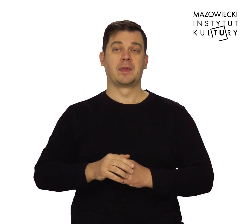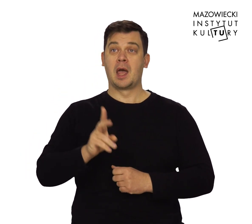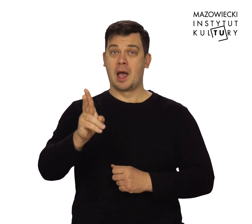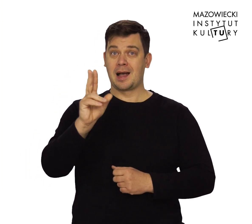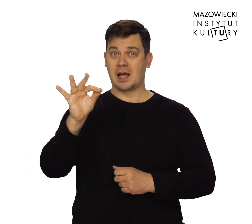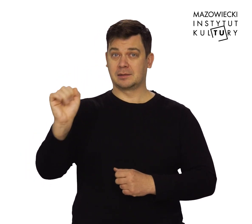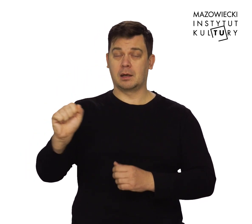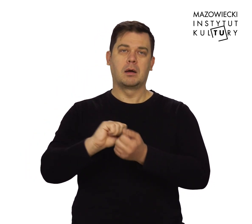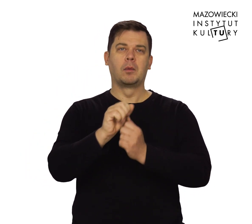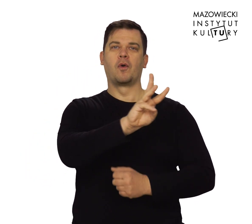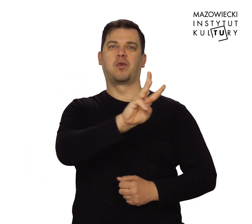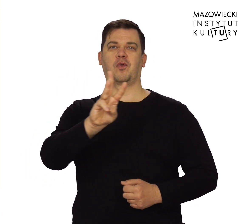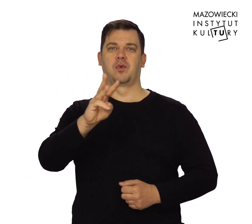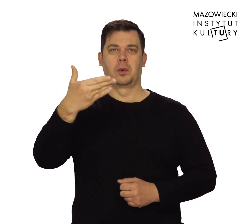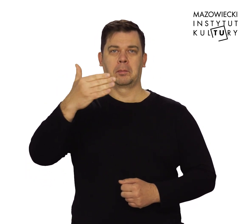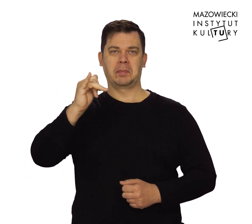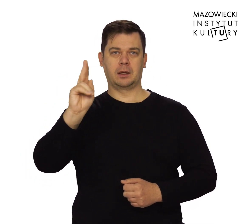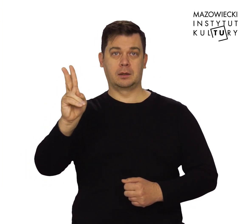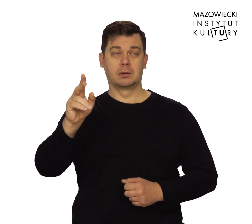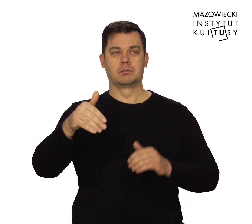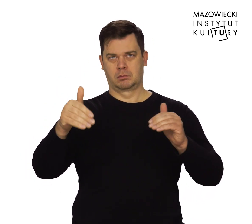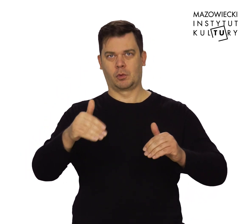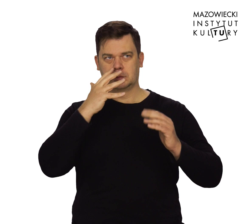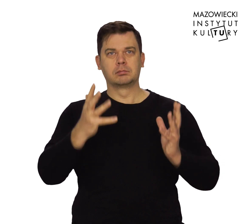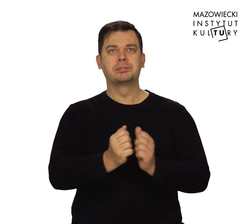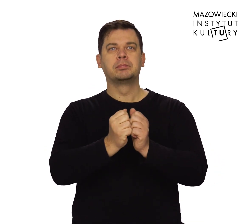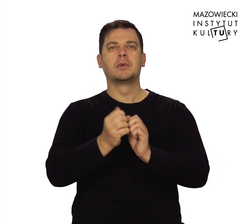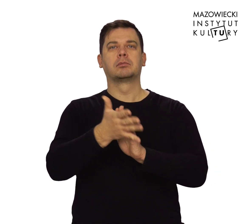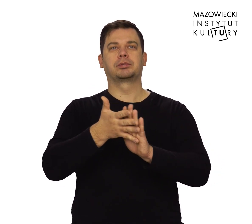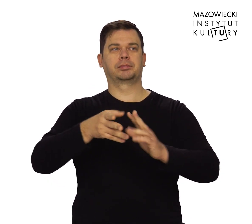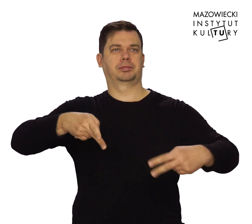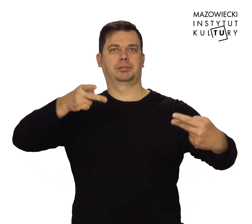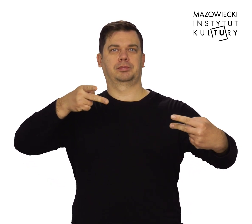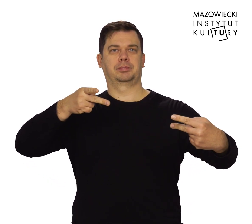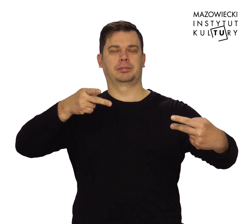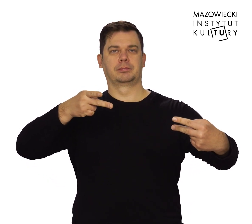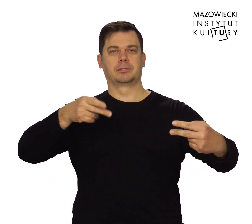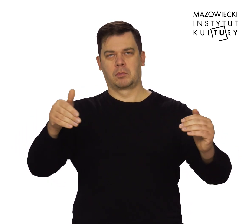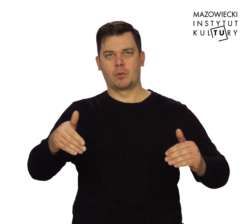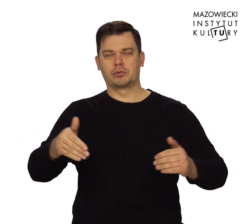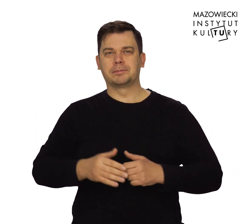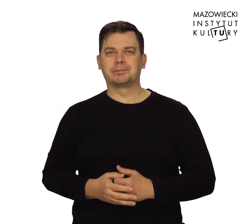W Kasie oraz na stronie internetowej MIK dostępny jest wideotłumacz Polskiego Języka Migowego.